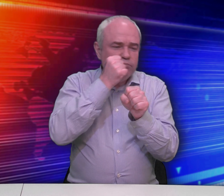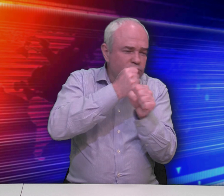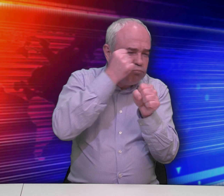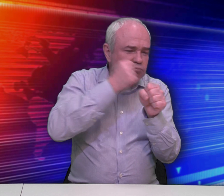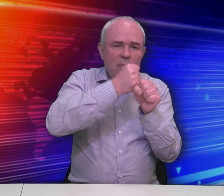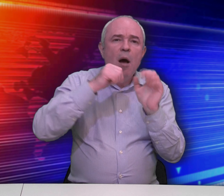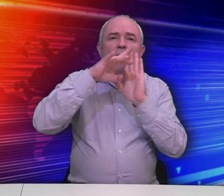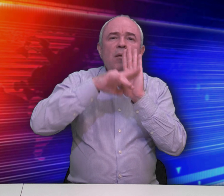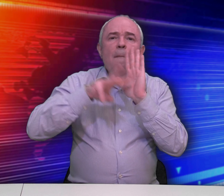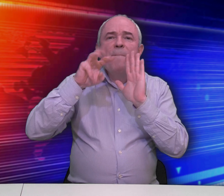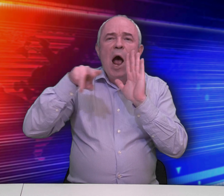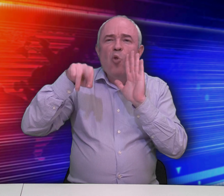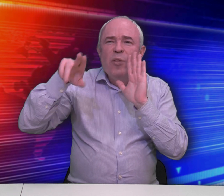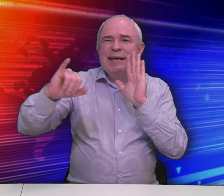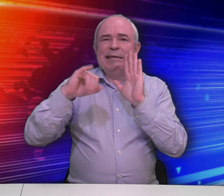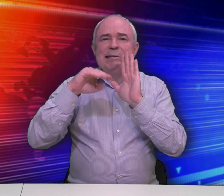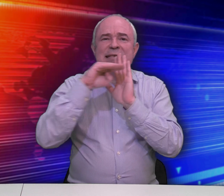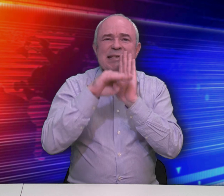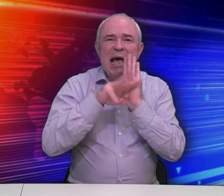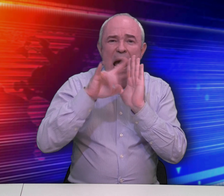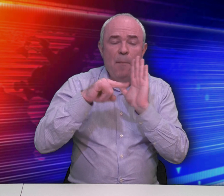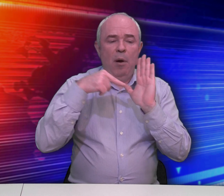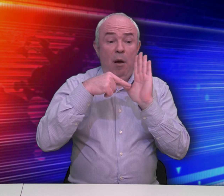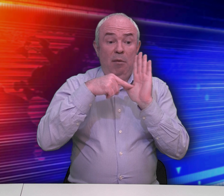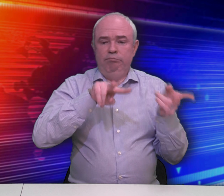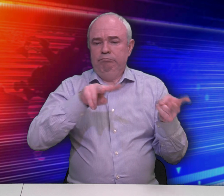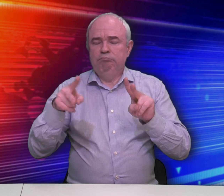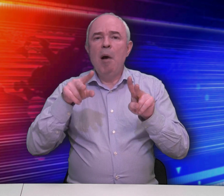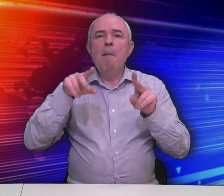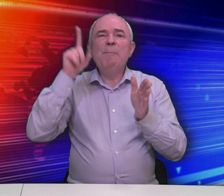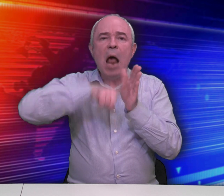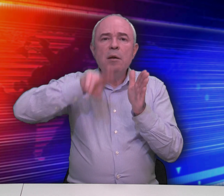Некоторые его методики и системы были признаны